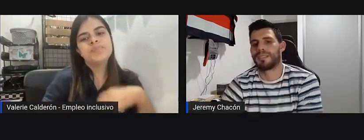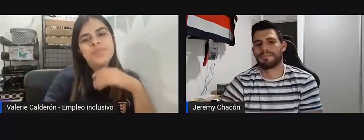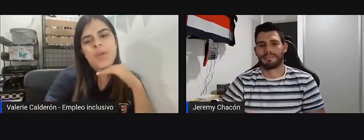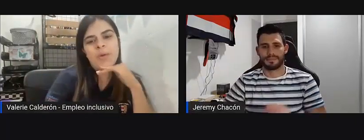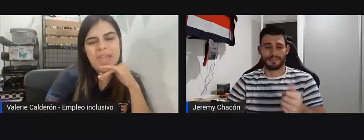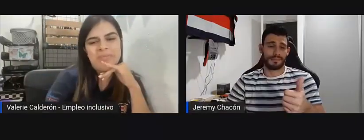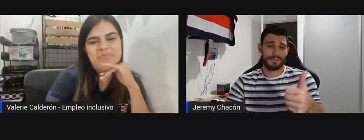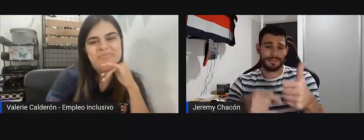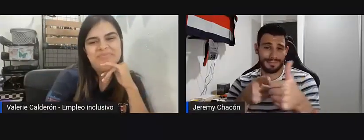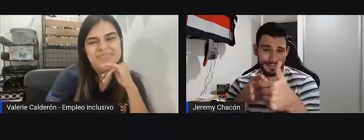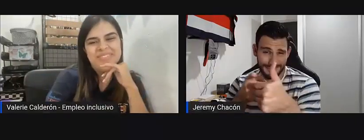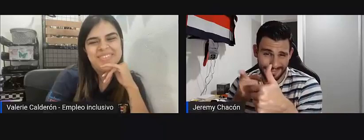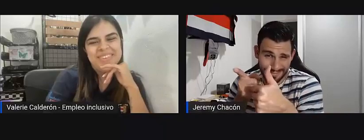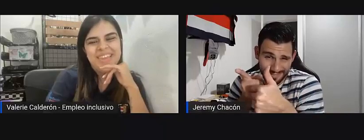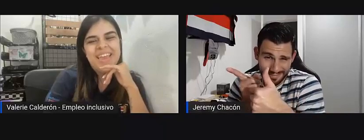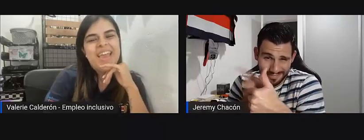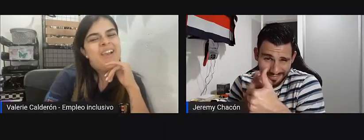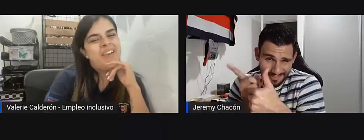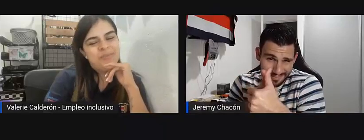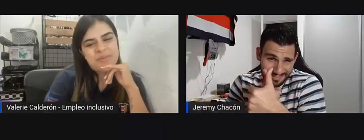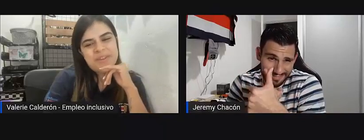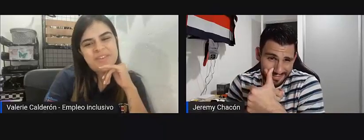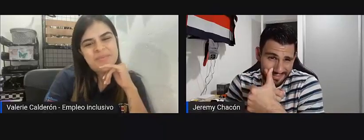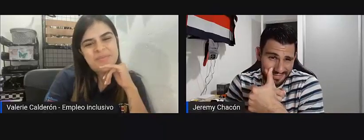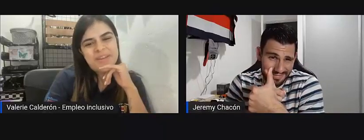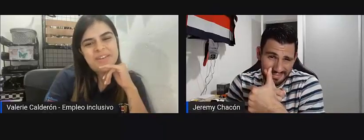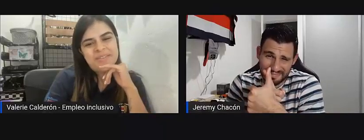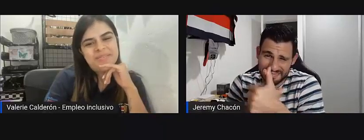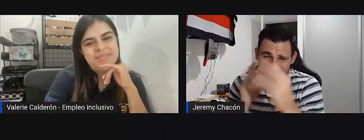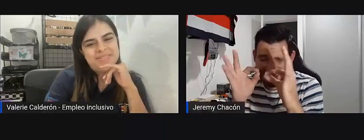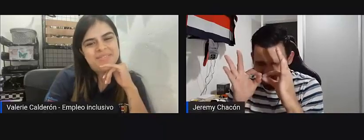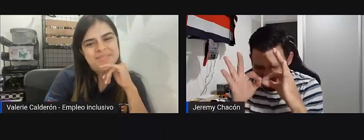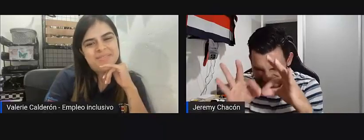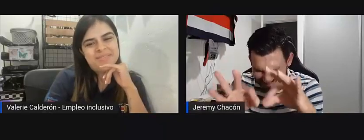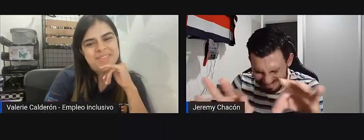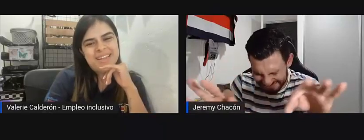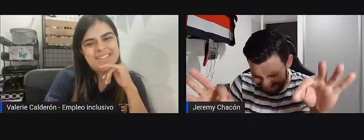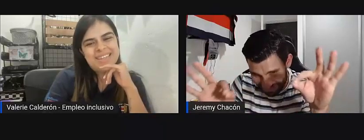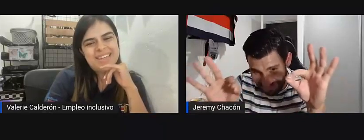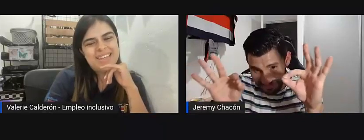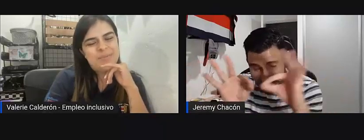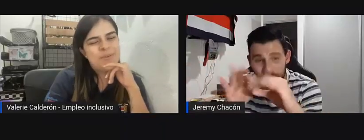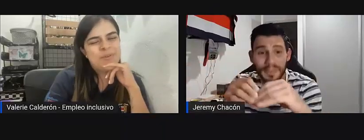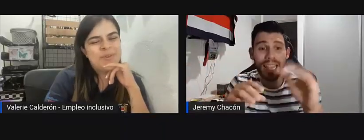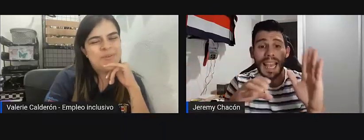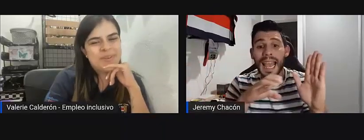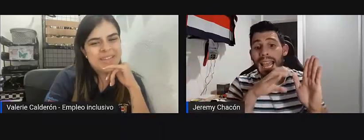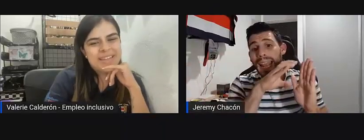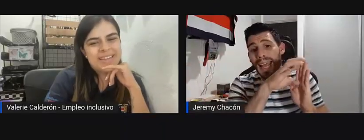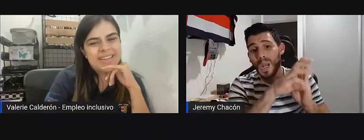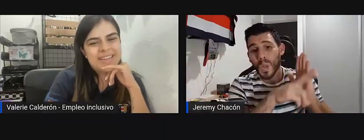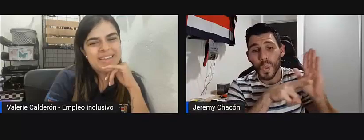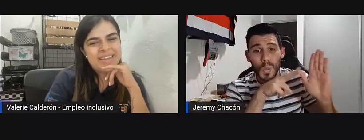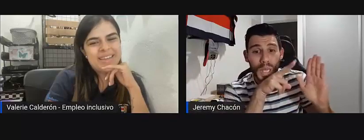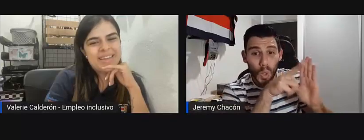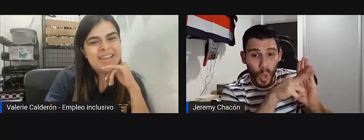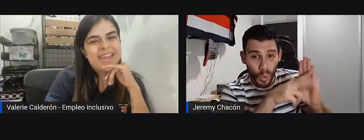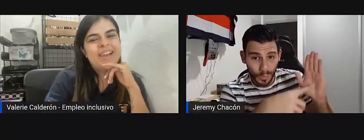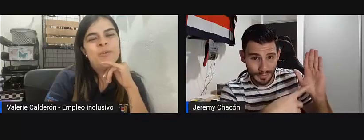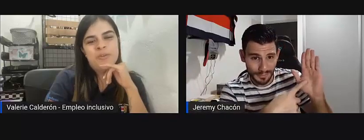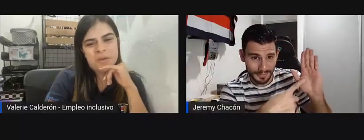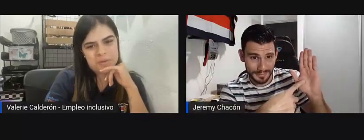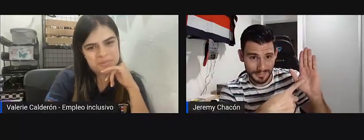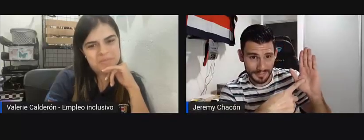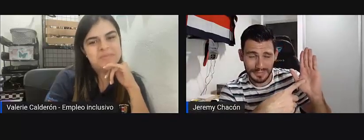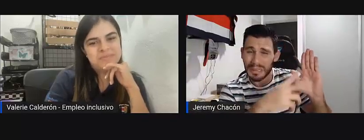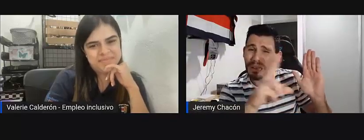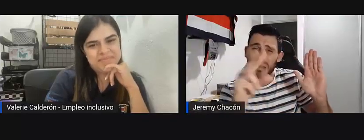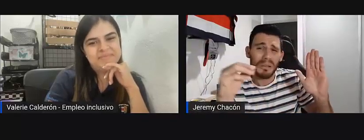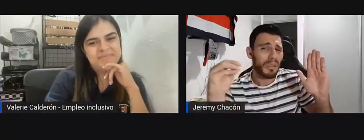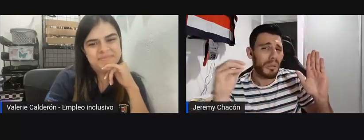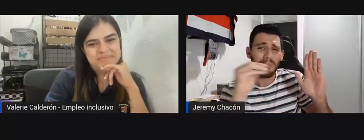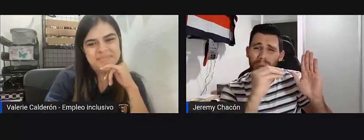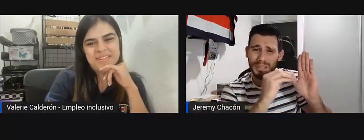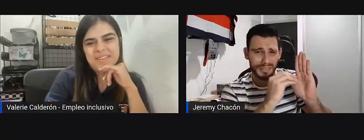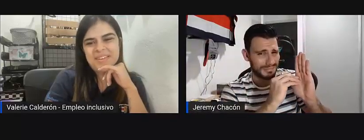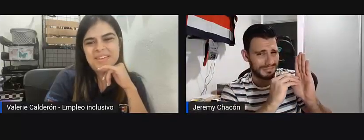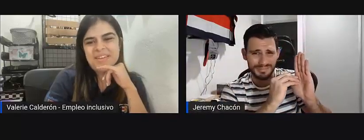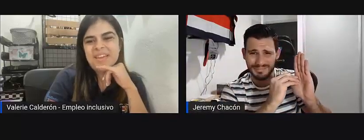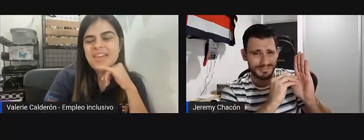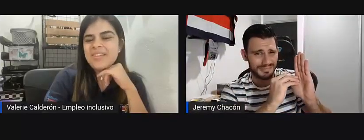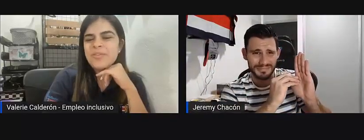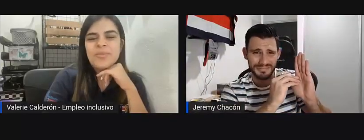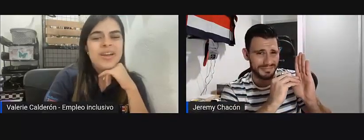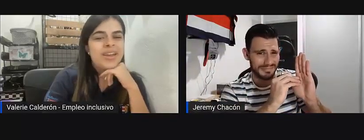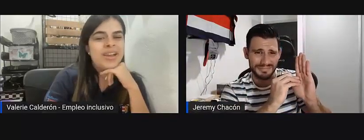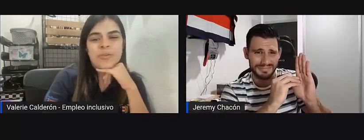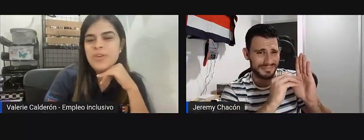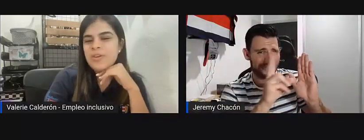Okay lo primero primero así y muy muy importante el currículum que no pongan en el currículum